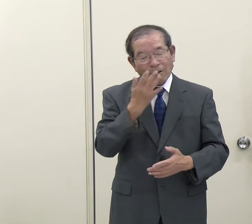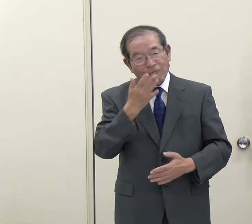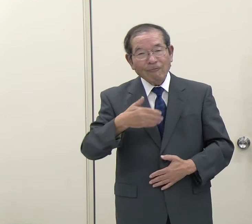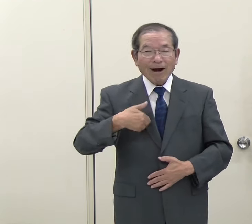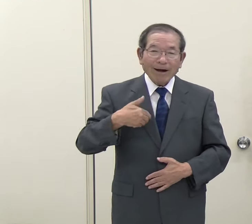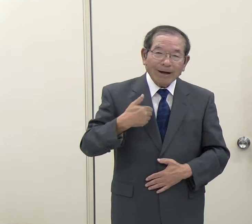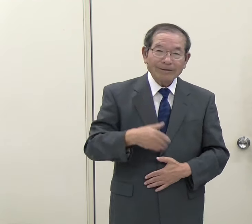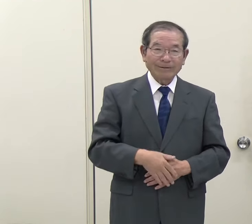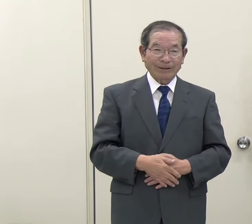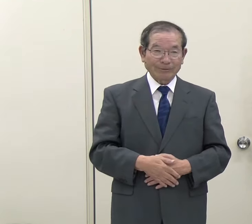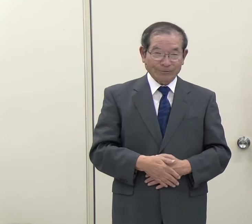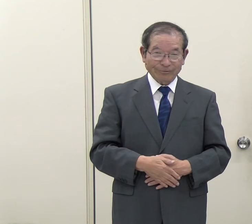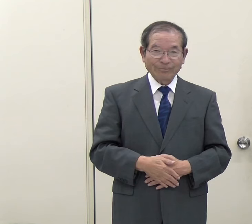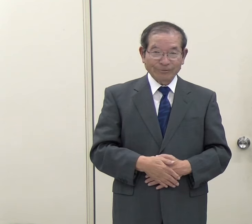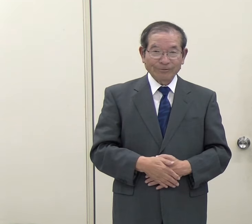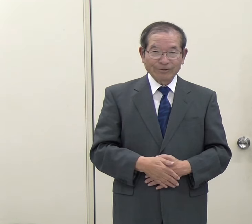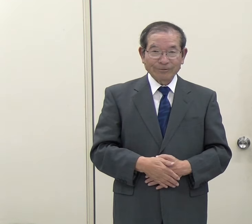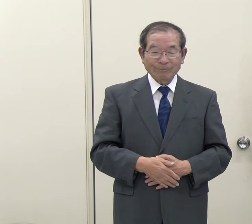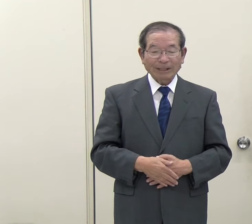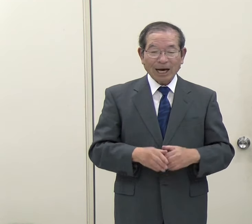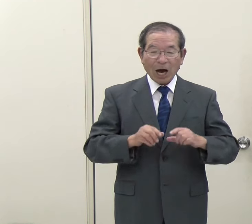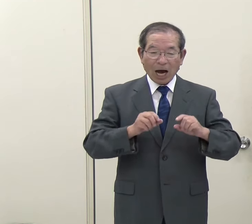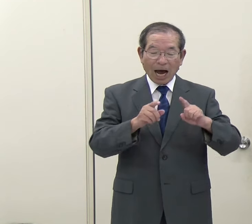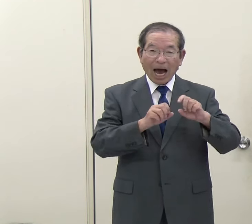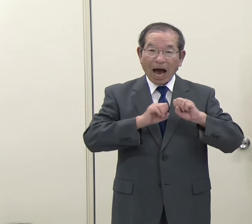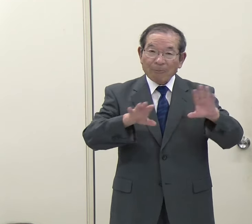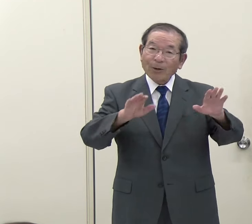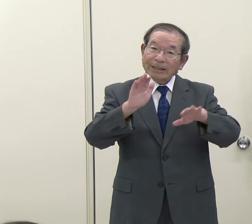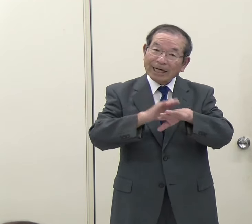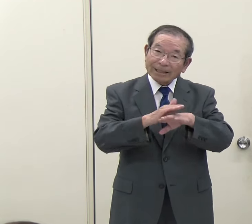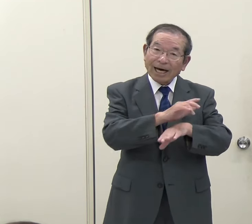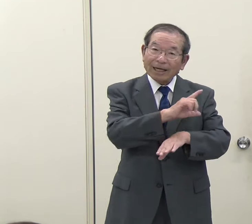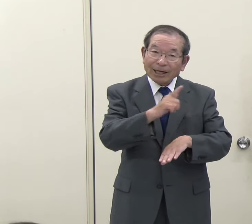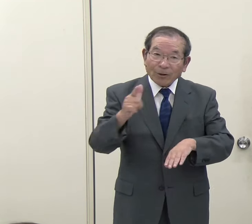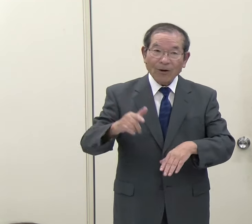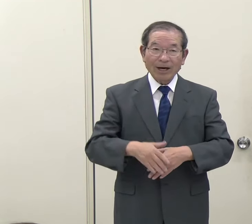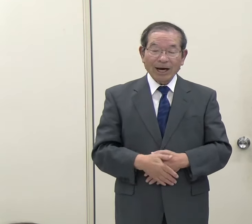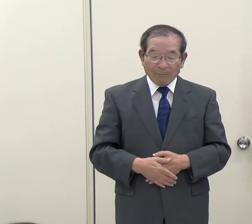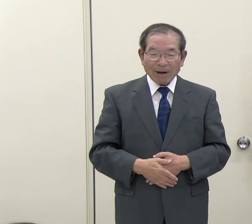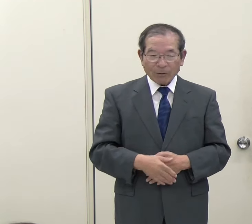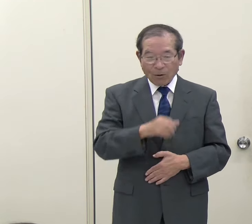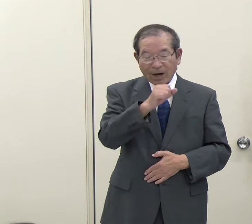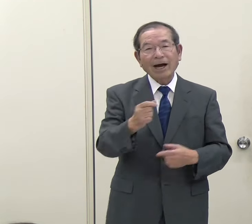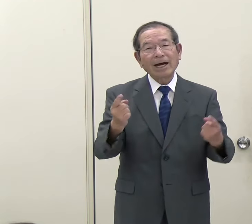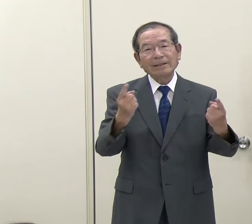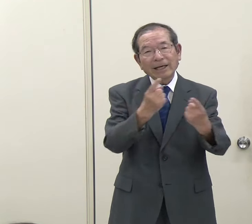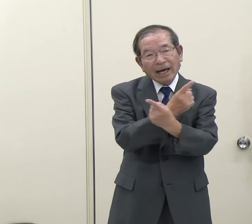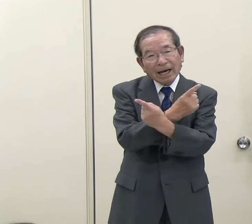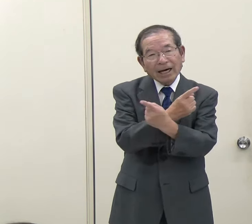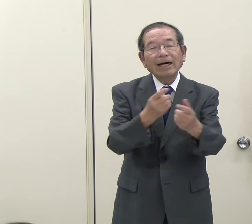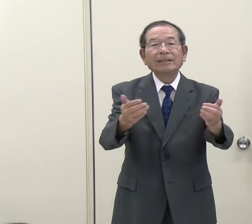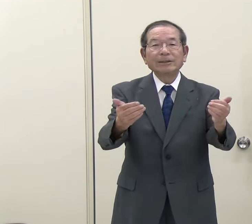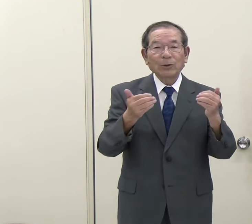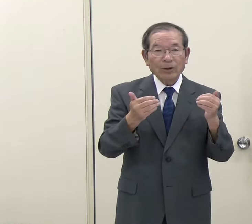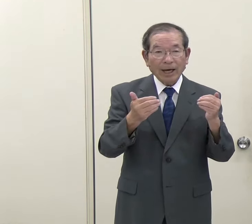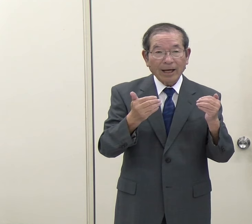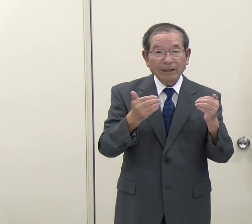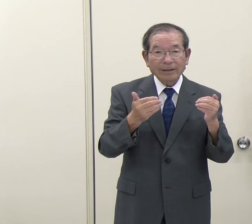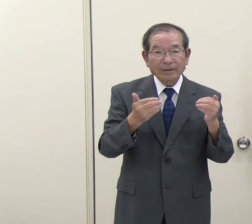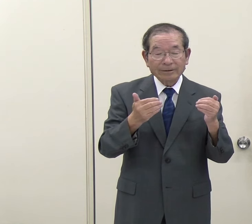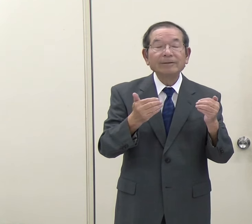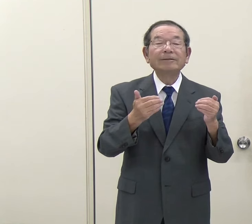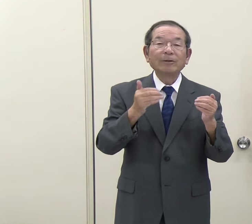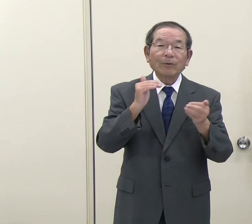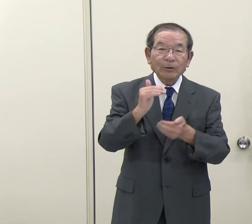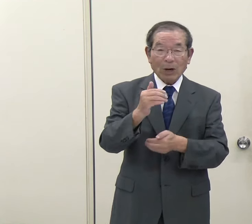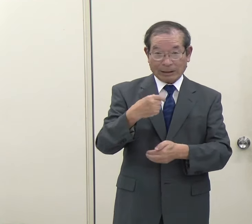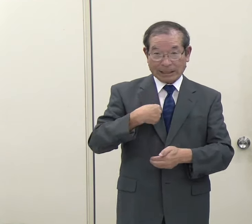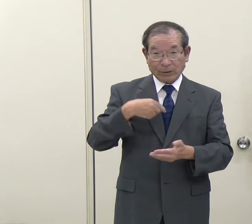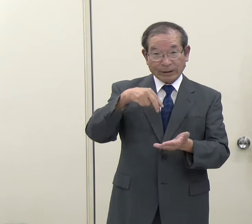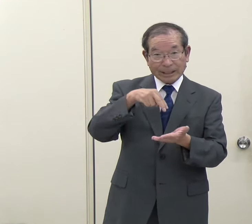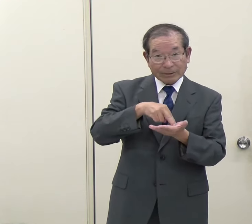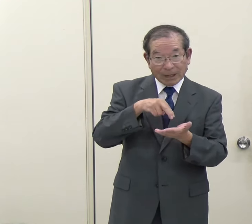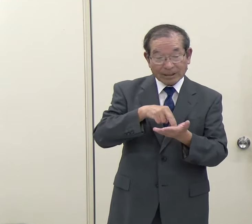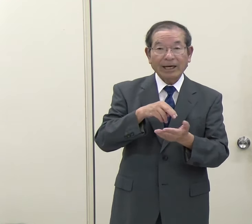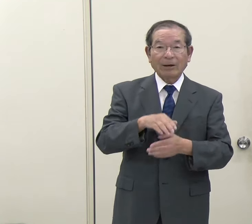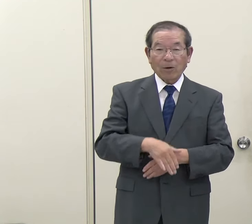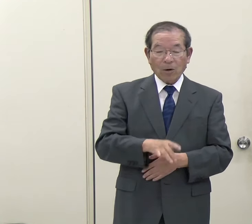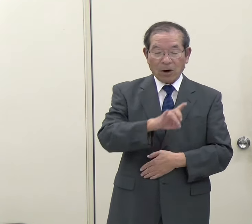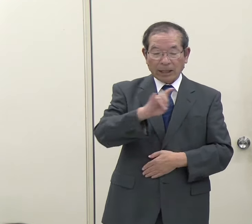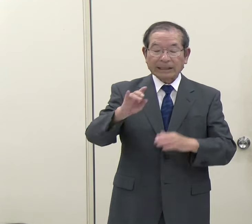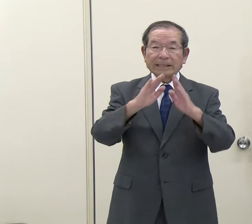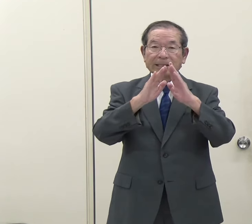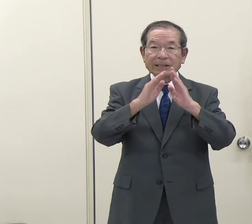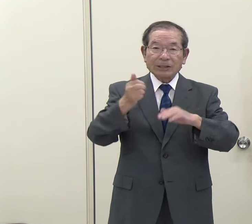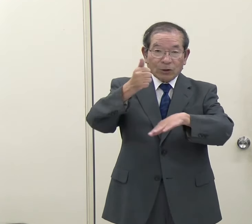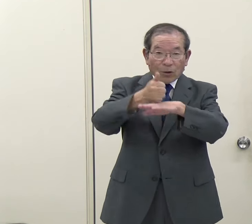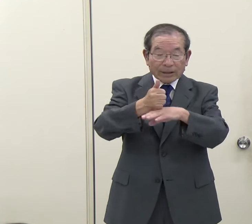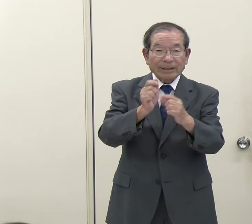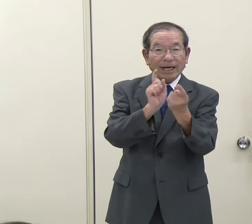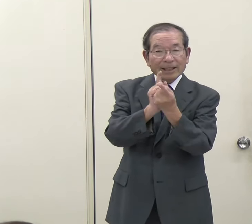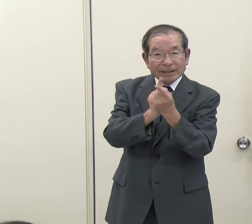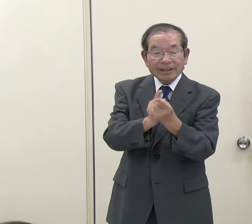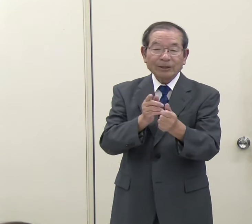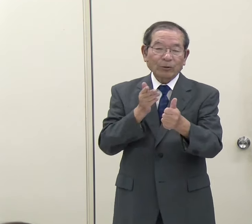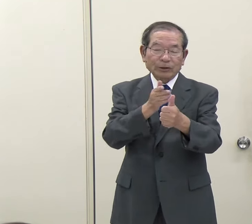こういう公表の方法など、こういうことについて改善を図られるべきであるということを私から香原議長に対して直接意見を申し上げました。